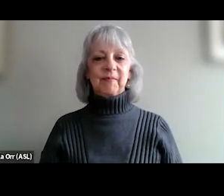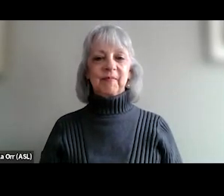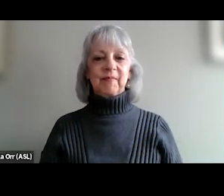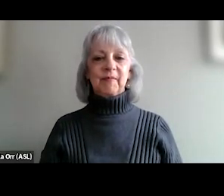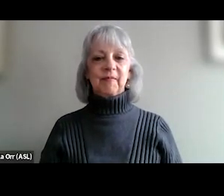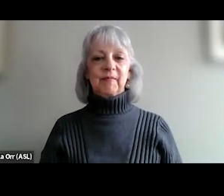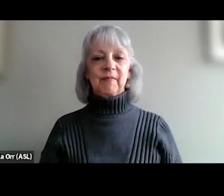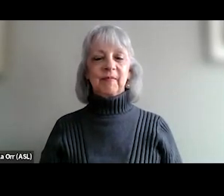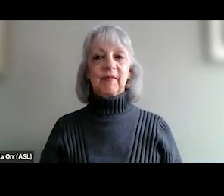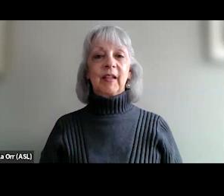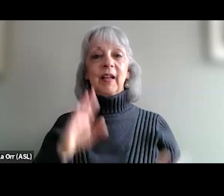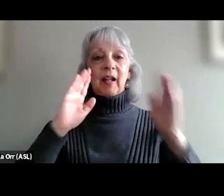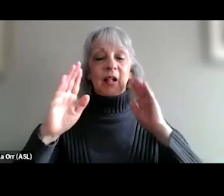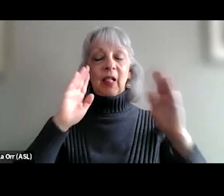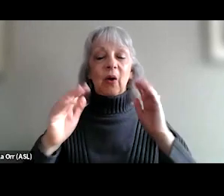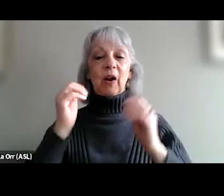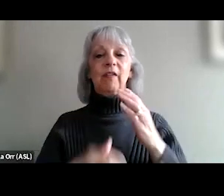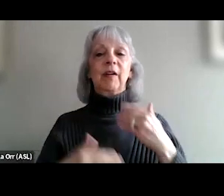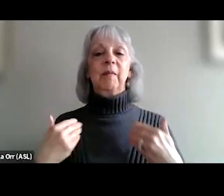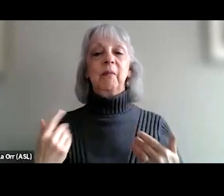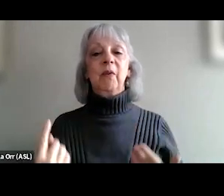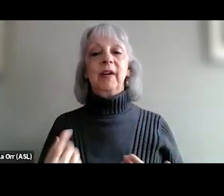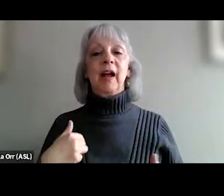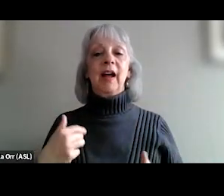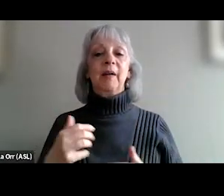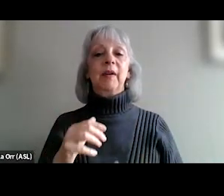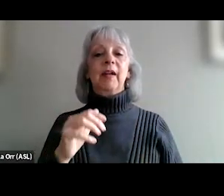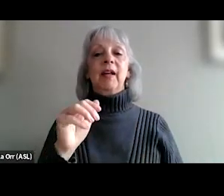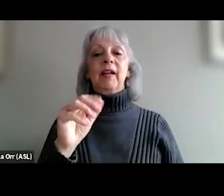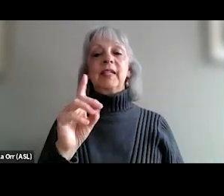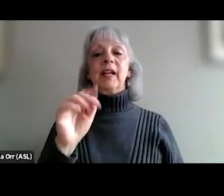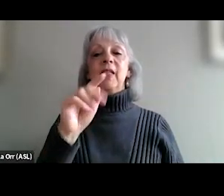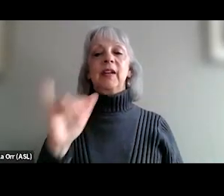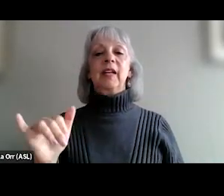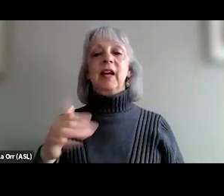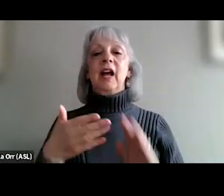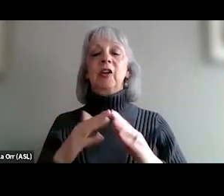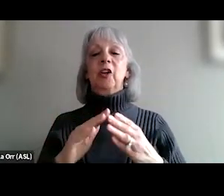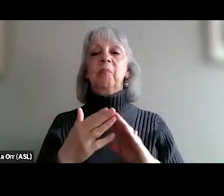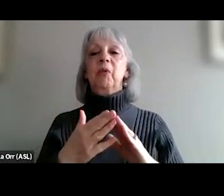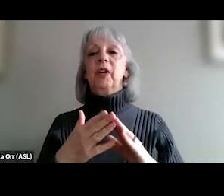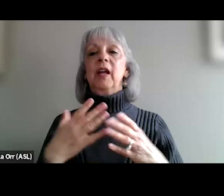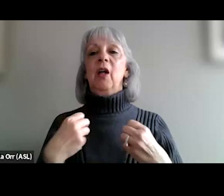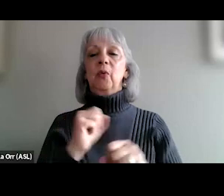Hola a todos, soy DeAnthony Henderson. Soy un trabajador de salud comunitario en Centros de Atención de Salud a la Familia.